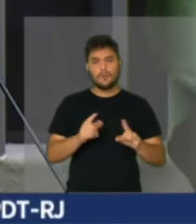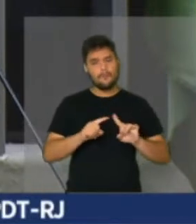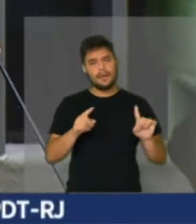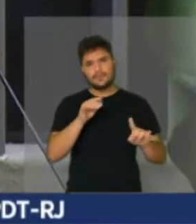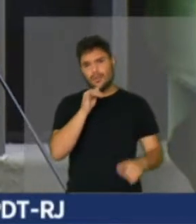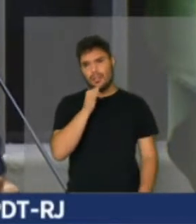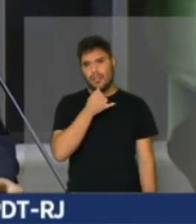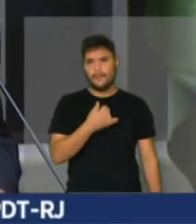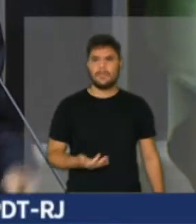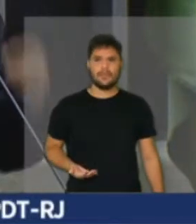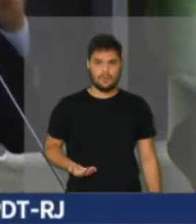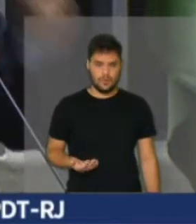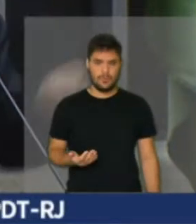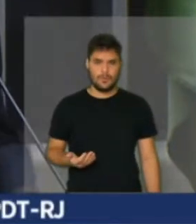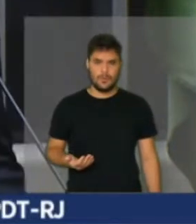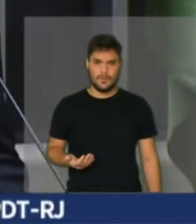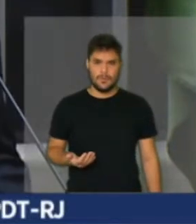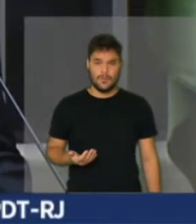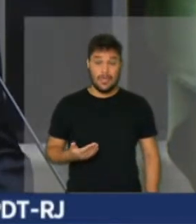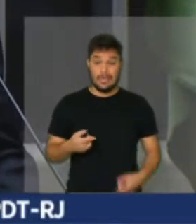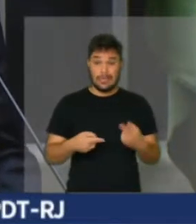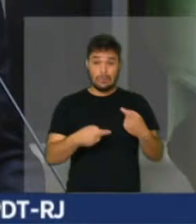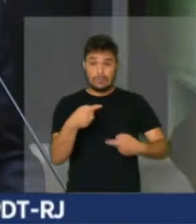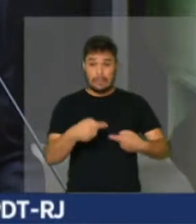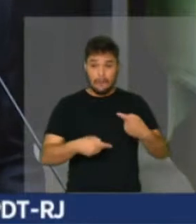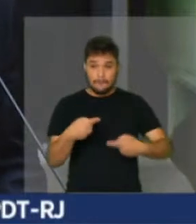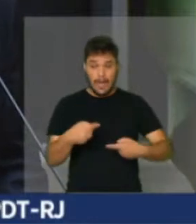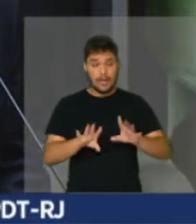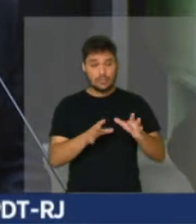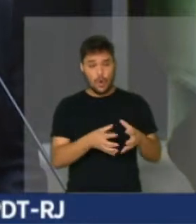BASES DA OPOSIÇÃO AS LIDERANÇAS TENHAM SUBSCRITO ESSE REQUERIMENTO. DE QUALQUER MANEIRA, SENHOR PRESIDENTE,